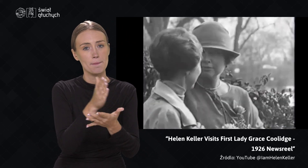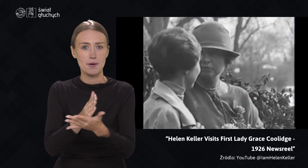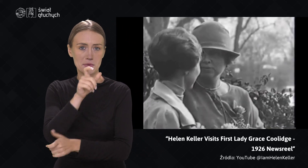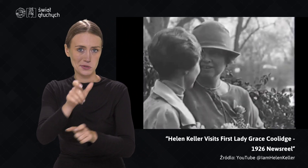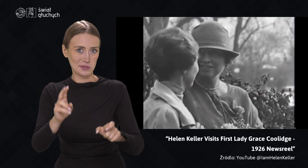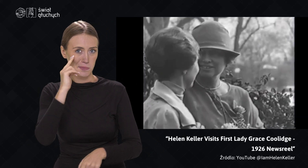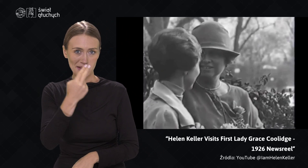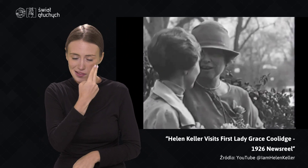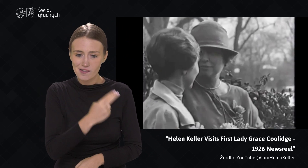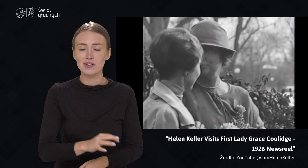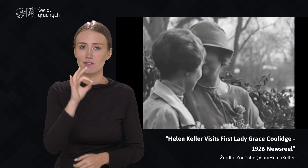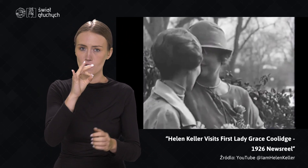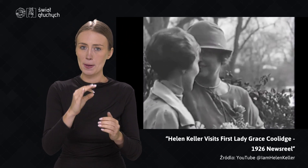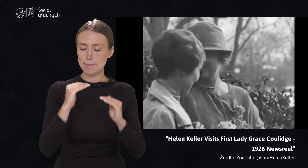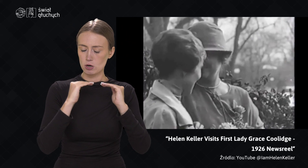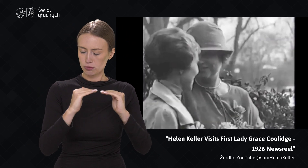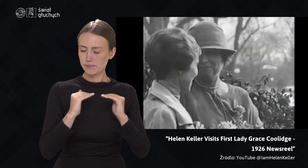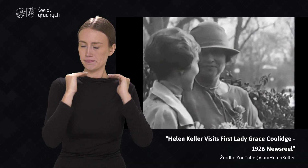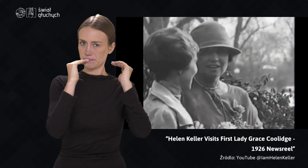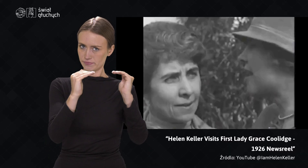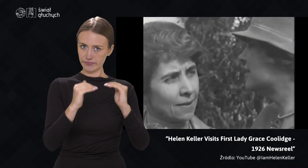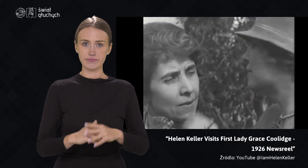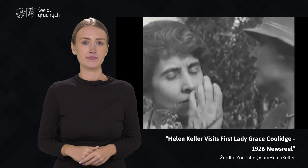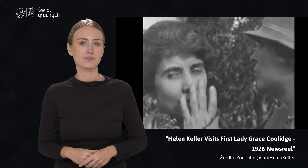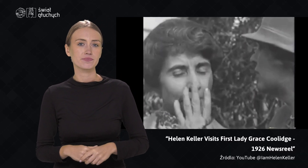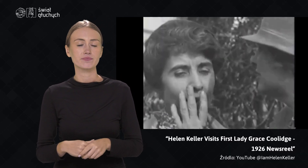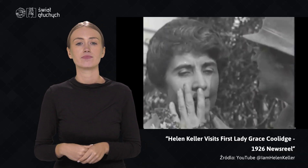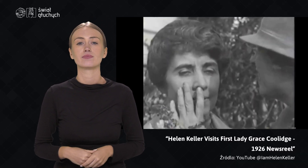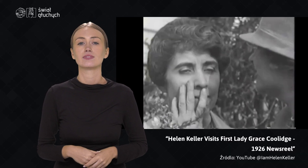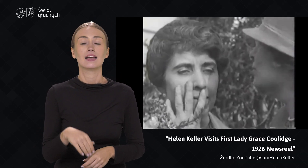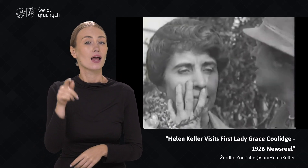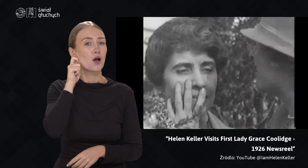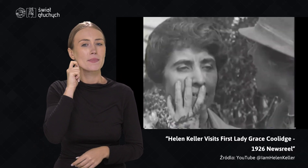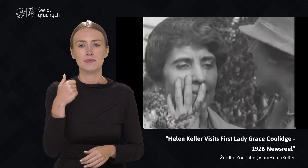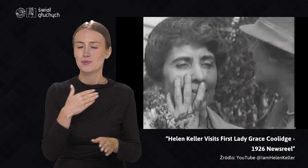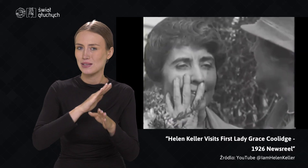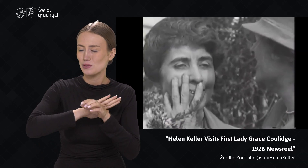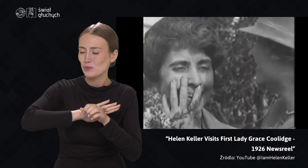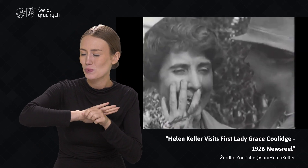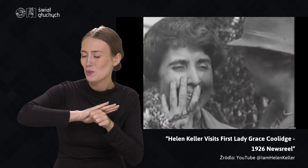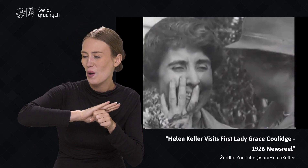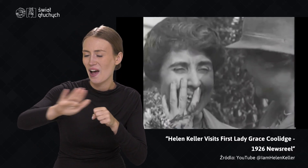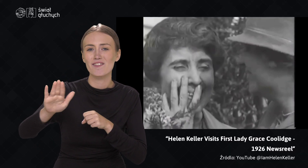by pomóc osobom niewidomym żyć na godnym poziomie. Helen stała się sławną postacią,